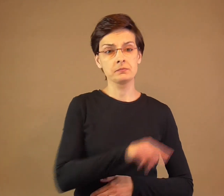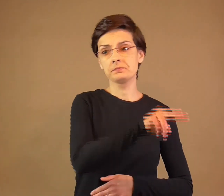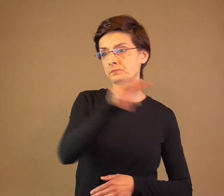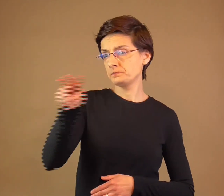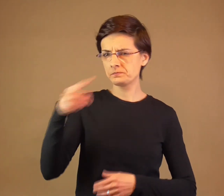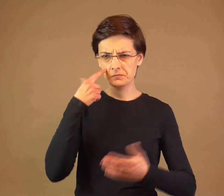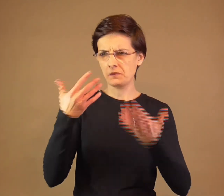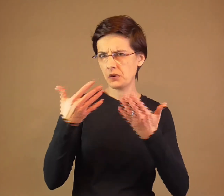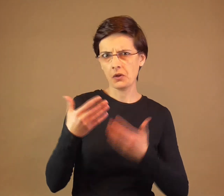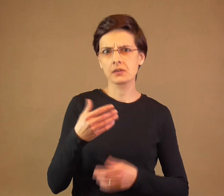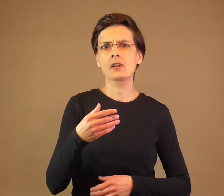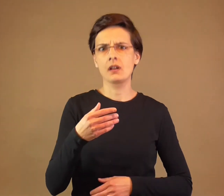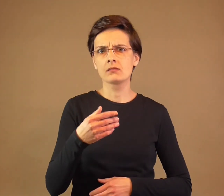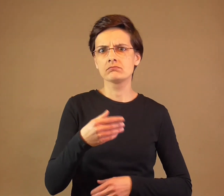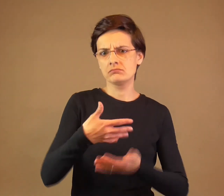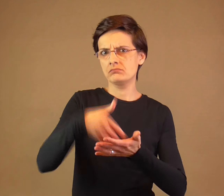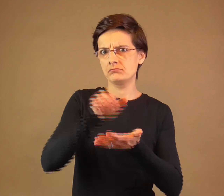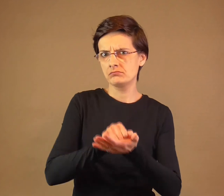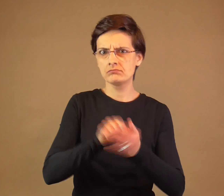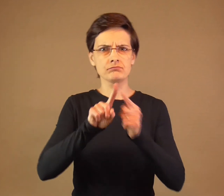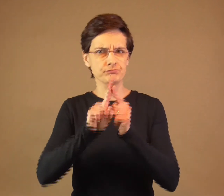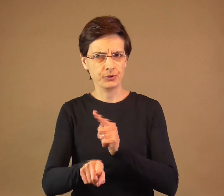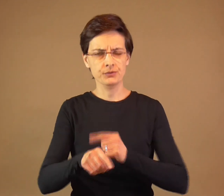Wszystko jest ułożone tak, jakby był to krajobraz po katastrofie.